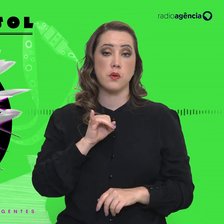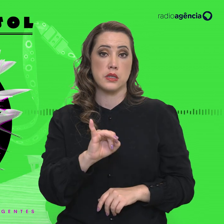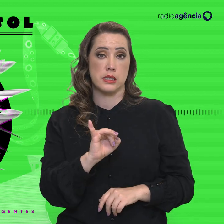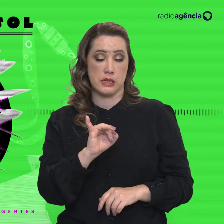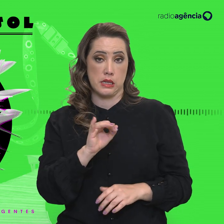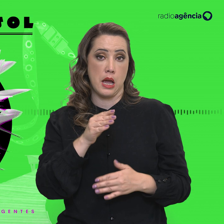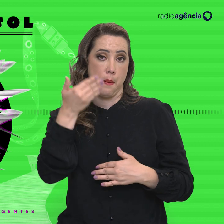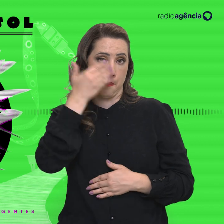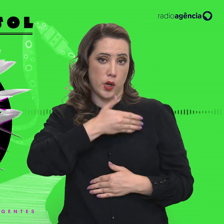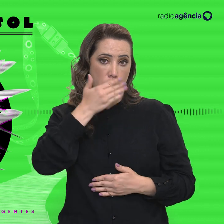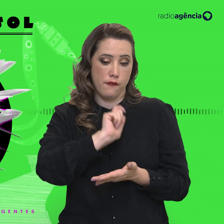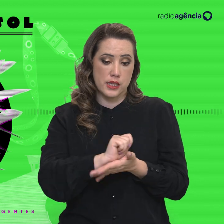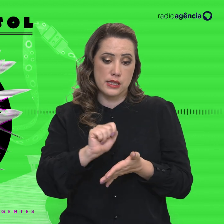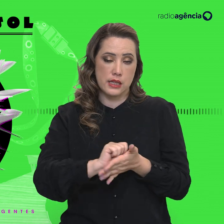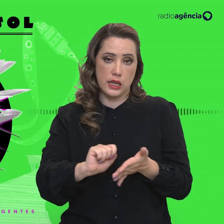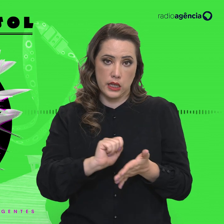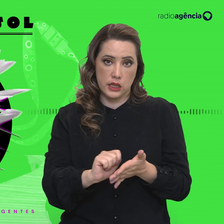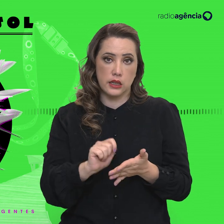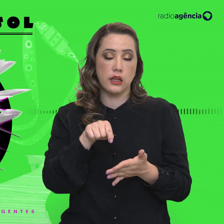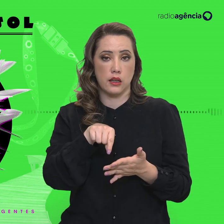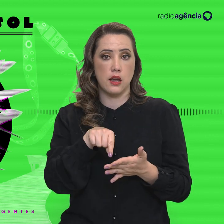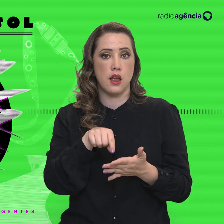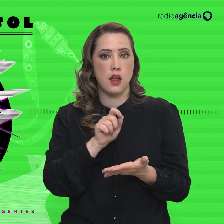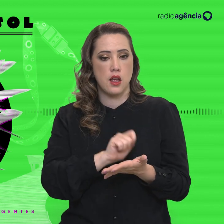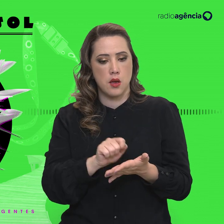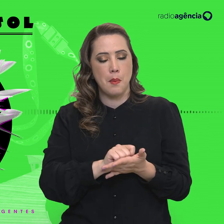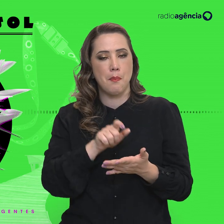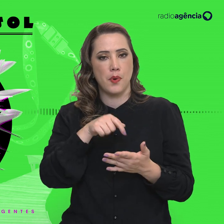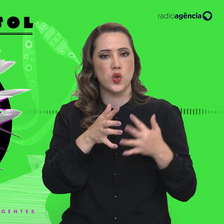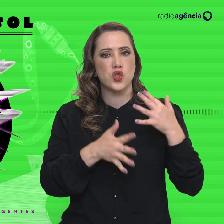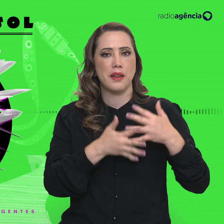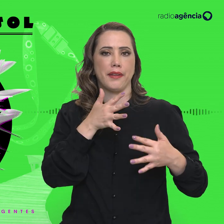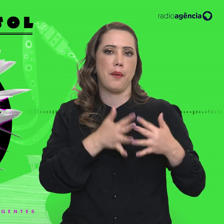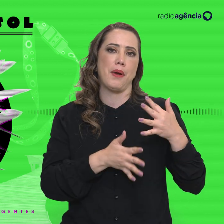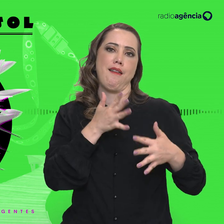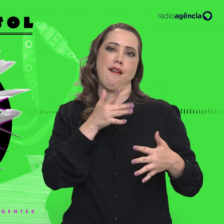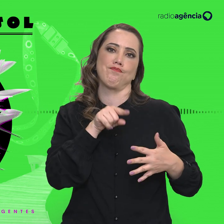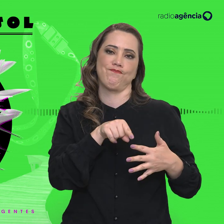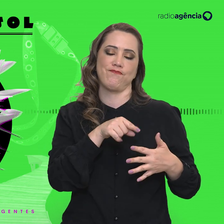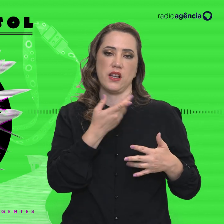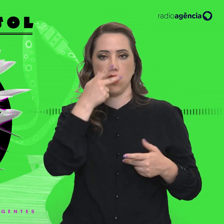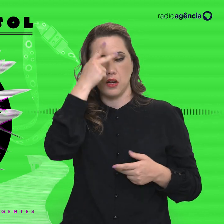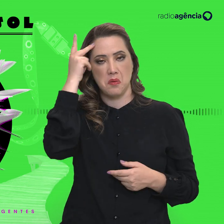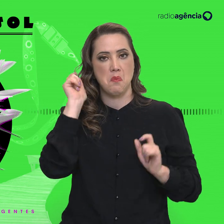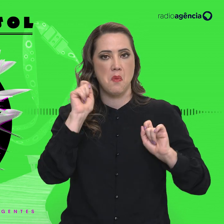Mas quando é na comunicação oral, o jogo vira, independente do sotaque lusitano: